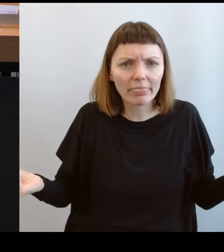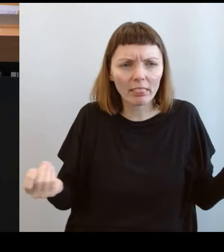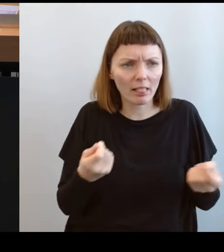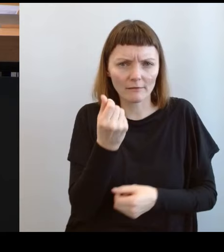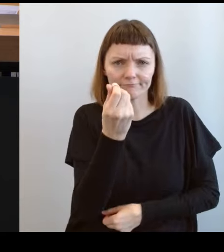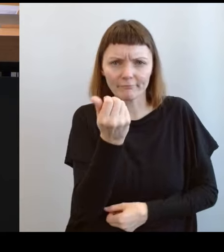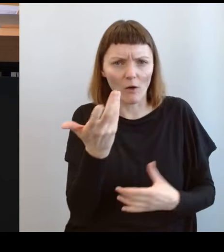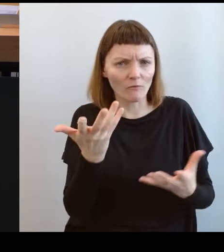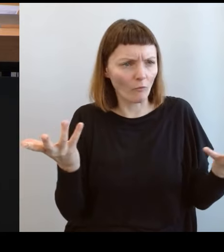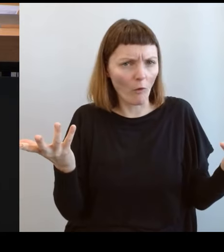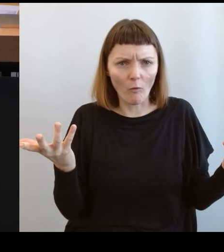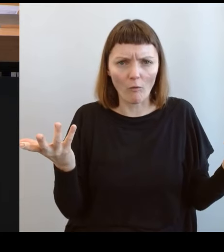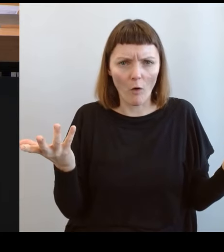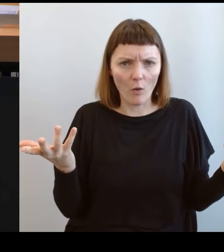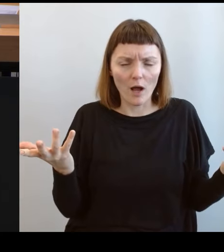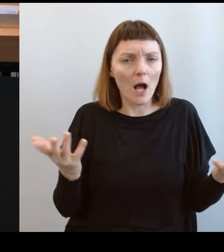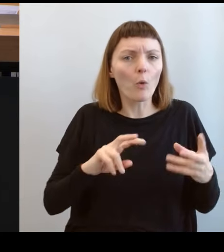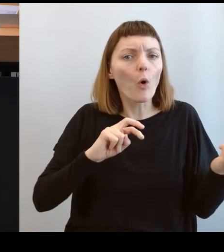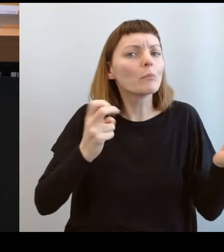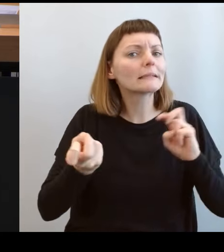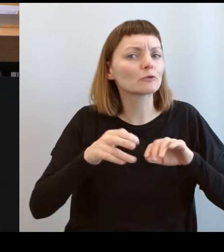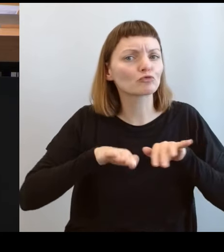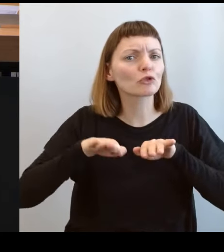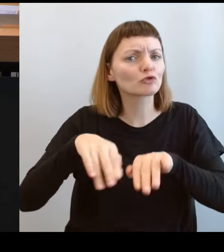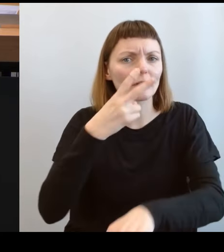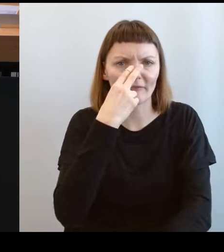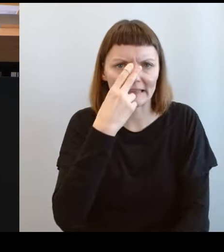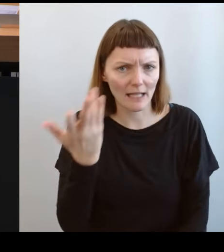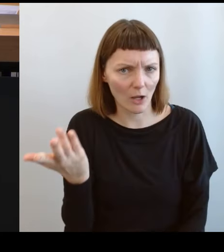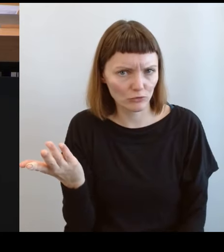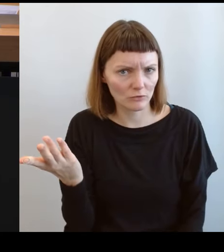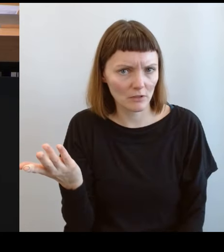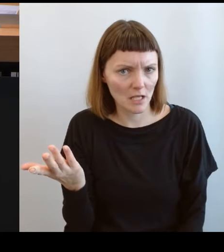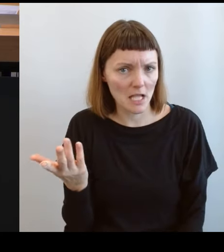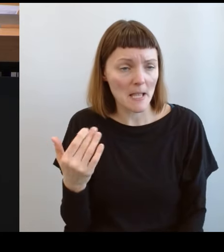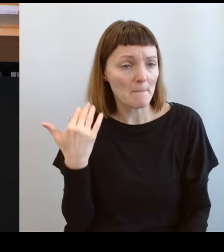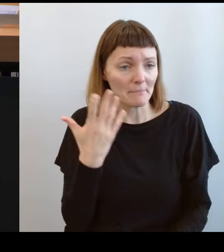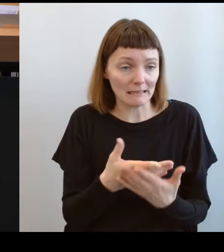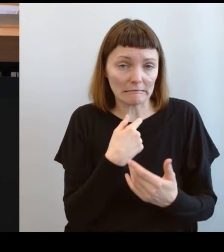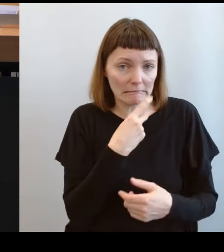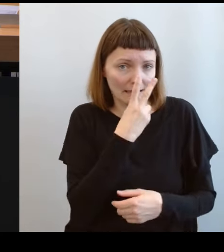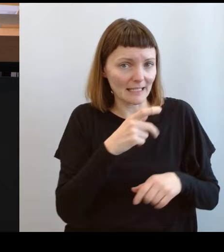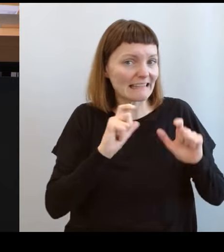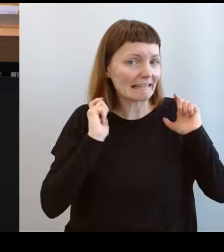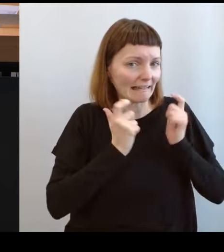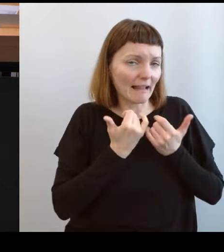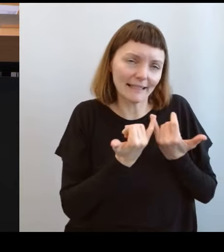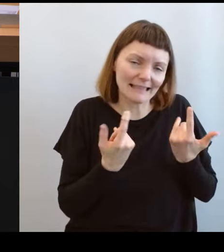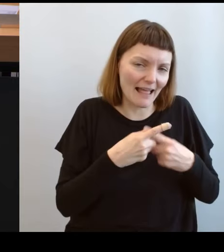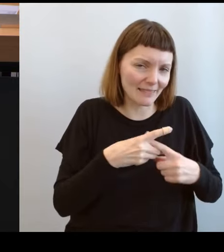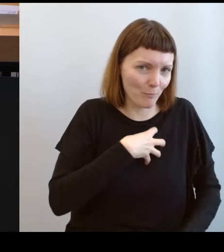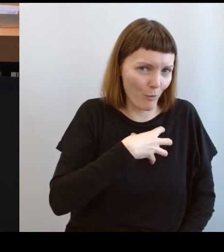Ich habe den Eindruck, der Senat ist im Moment mit ganz anderen Sachen beschäftigt, irgendwelche neuen internen Verfahrensregelungen wegen Interessensgegensätzen, wegen